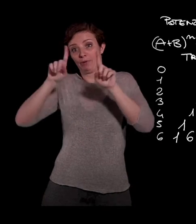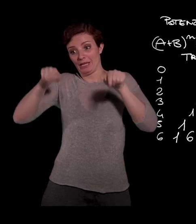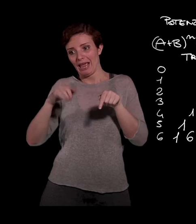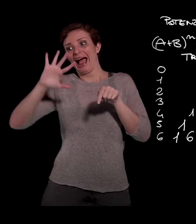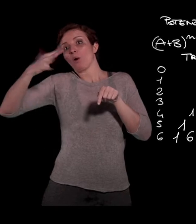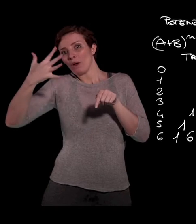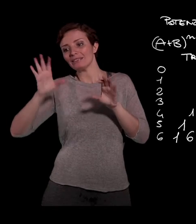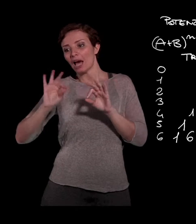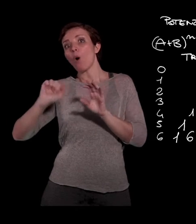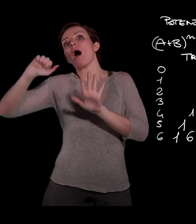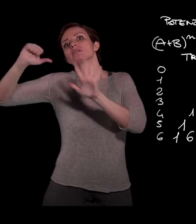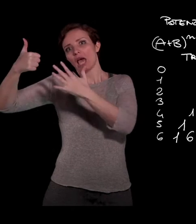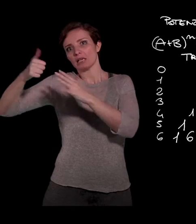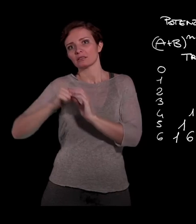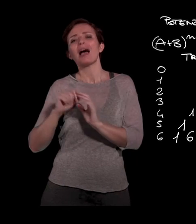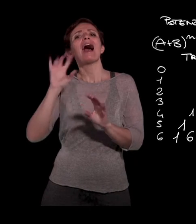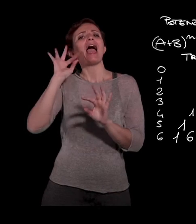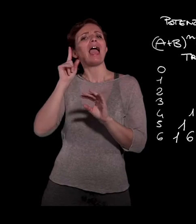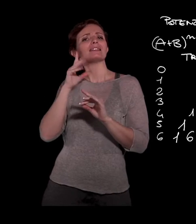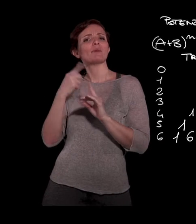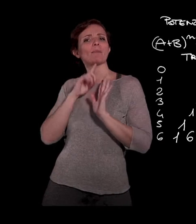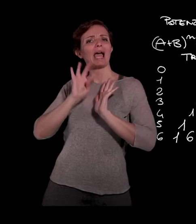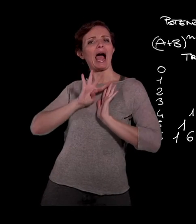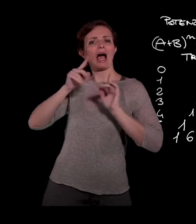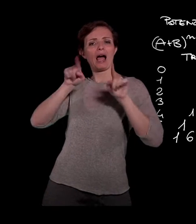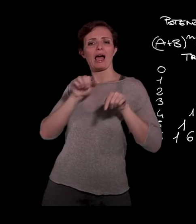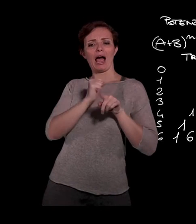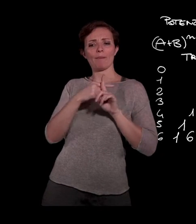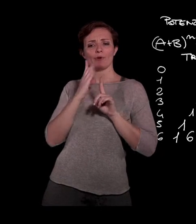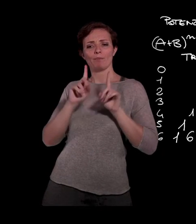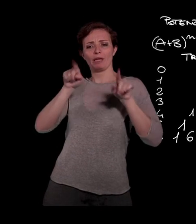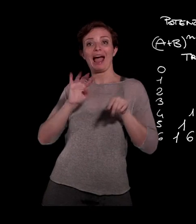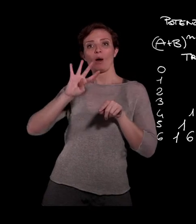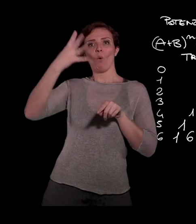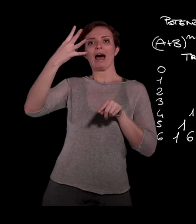Prendiamo per esempio (a+b)⁴ per capire come si sviluppa il triangolo.